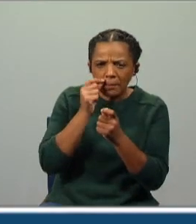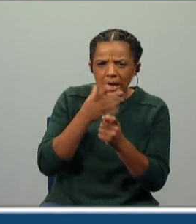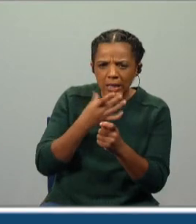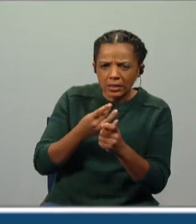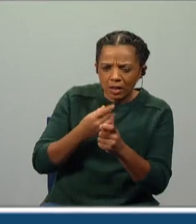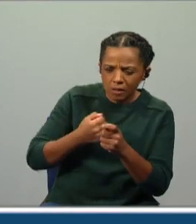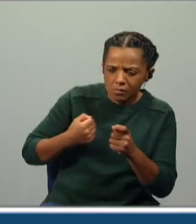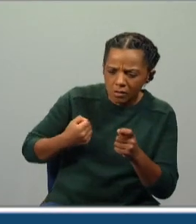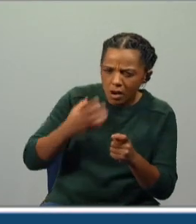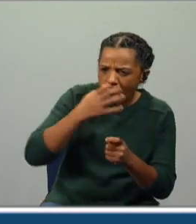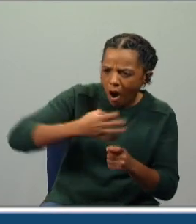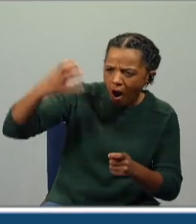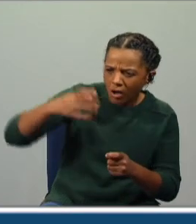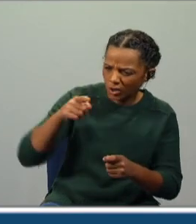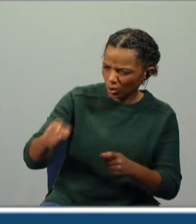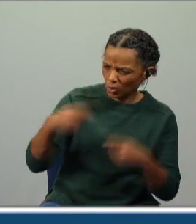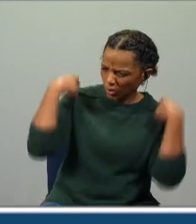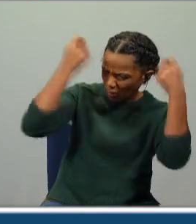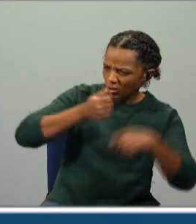gritou Tu não és o capuchinho vermelho?